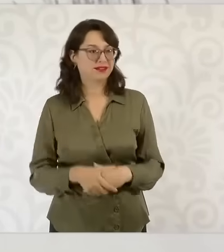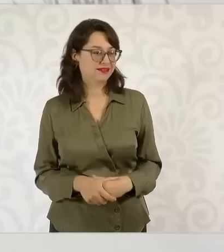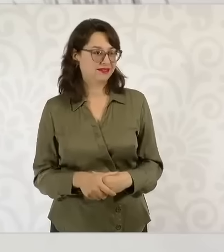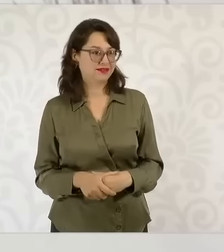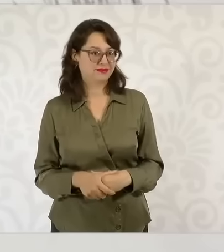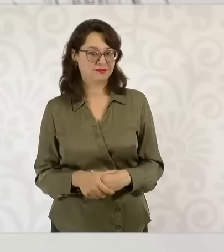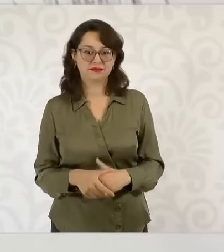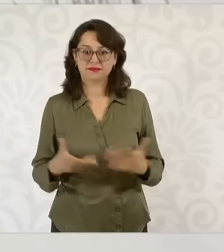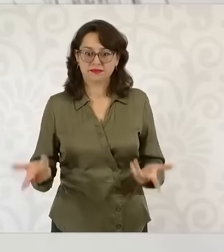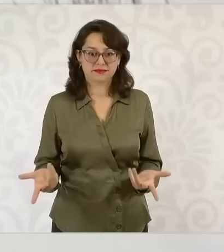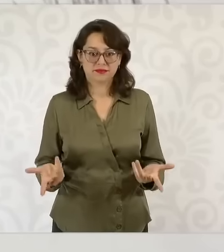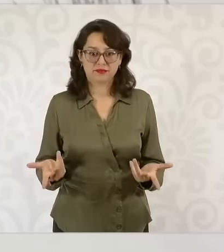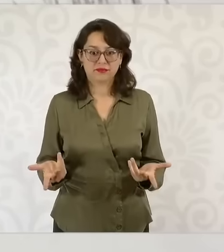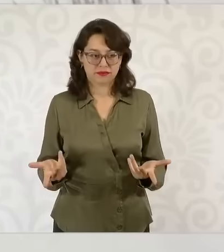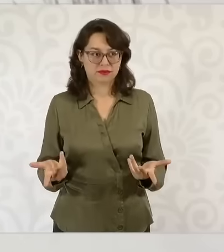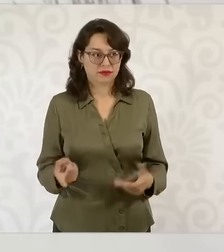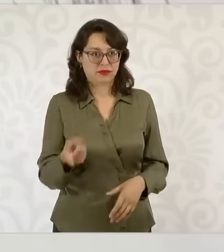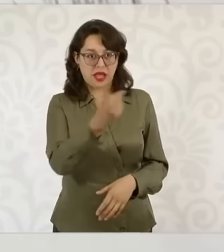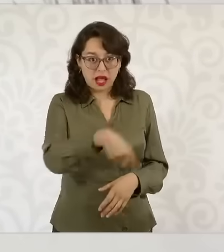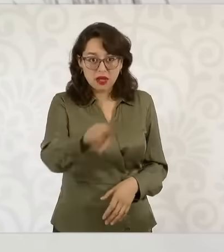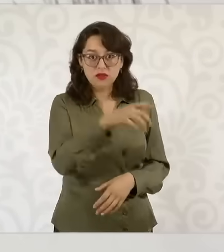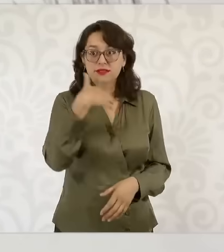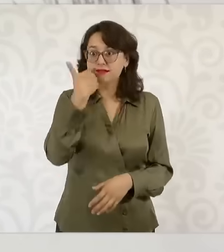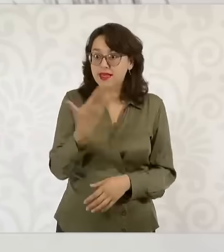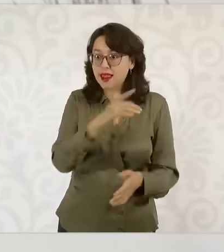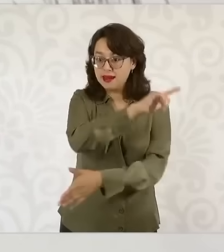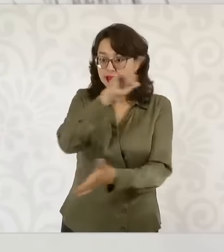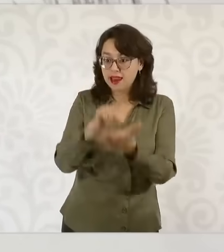Entonces, pues que se pongan en regla en el marco de la legislación mexicana,